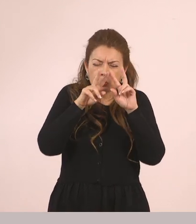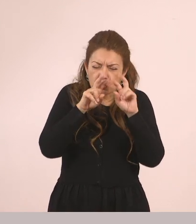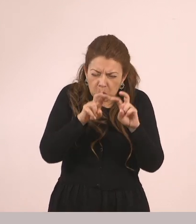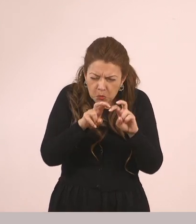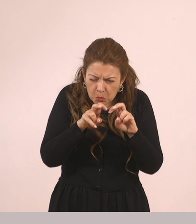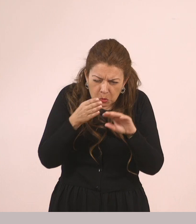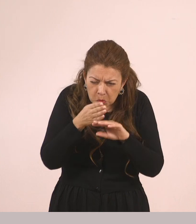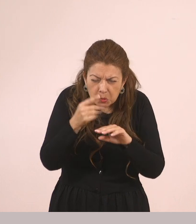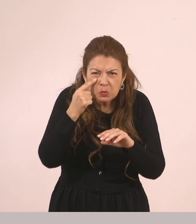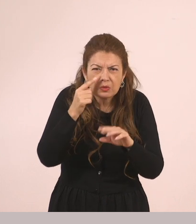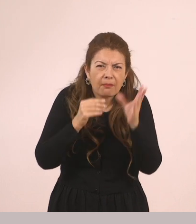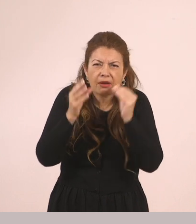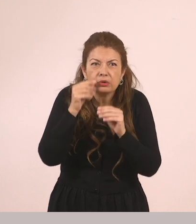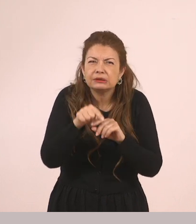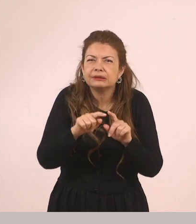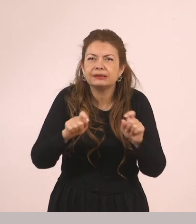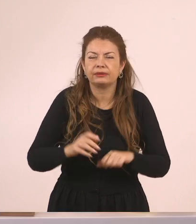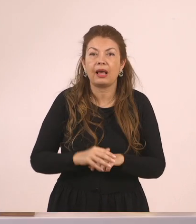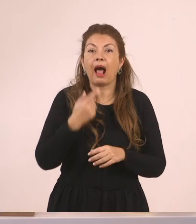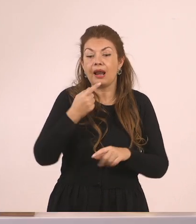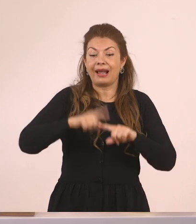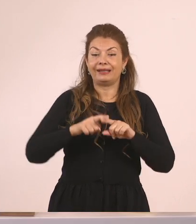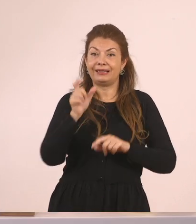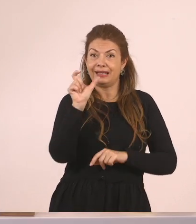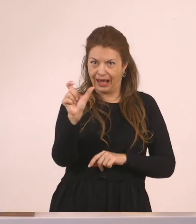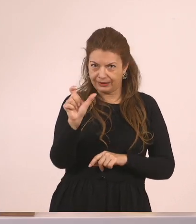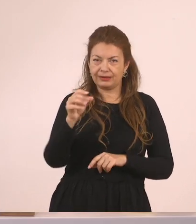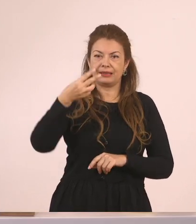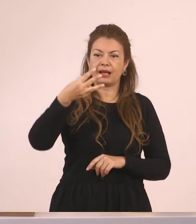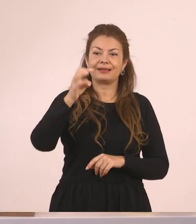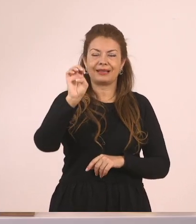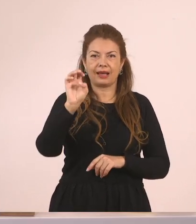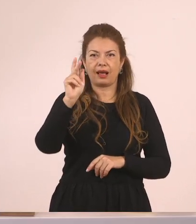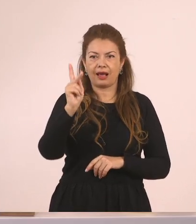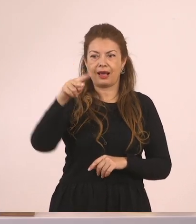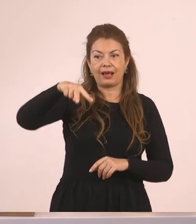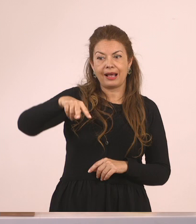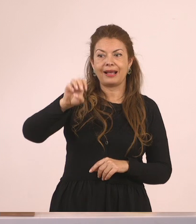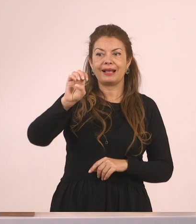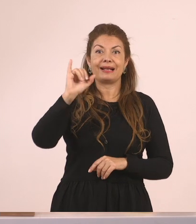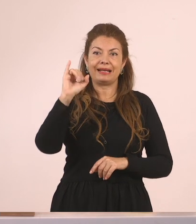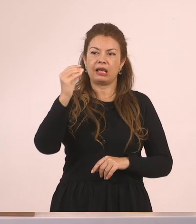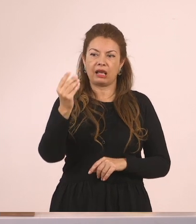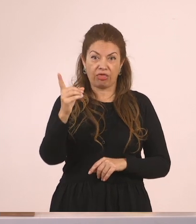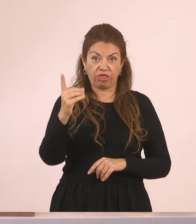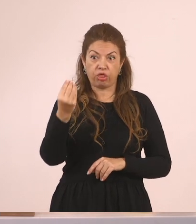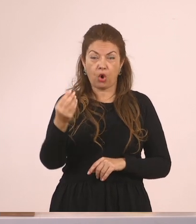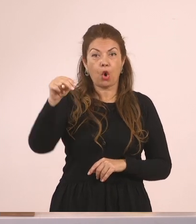Να κι άλλο ένα ρηματάκι σε -ώνω. Τώρα ξεκλειδώνω. Παλιά συνέχεια τι έκανα;